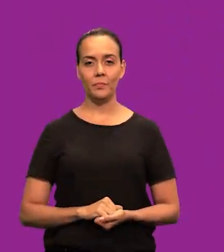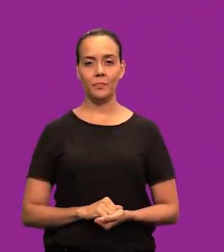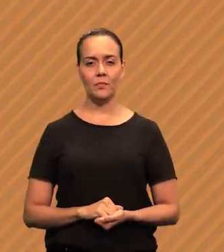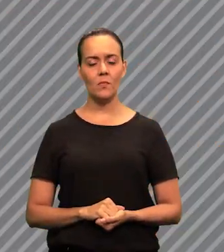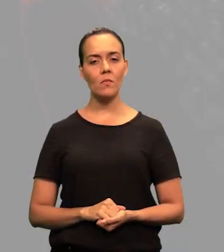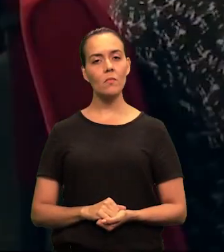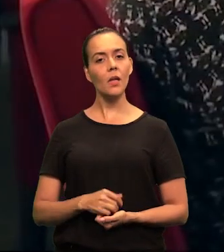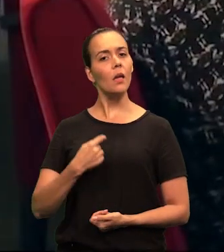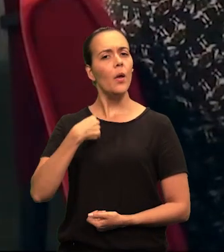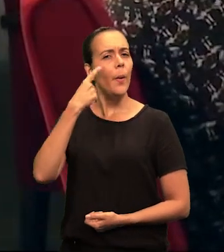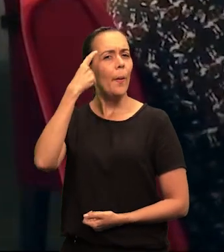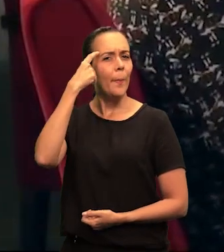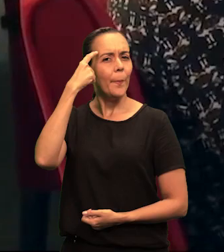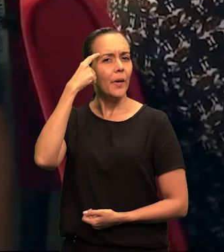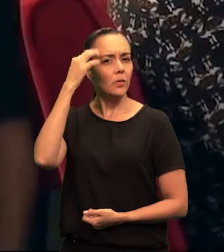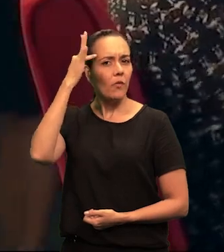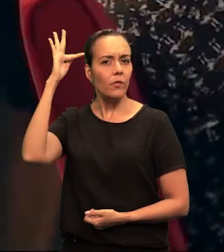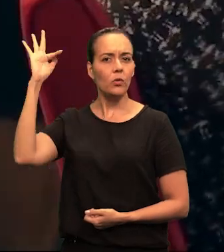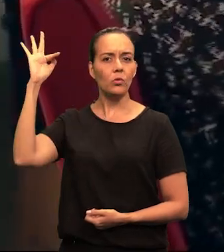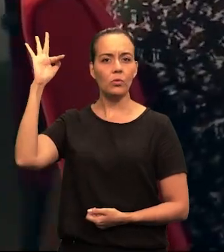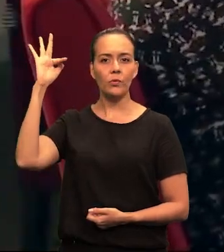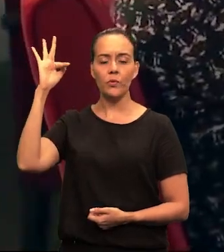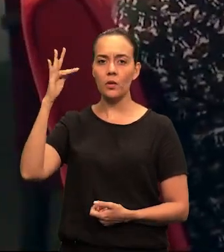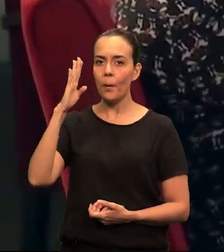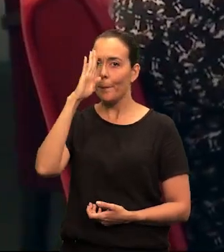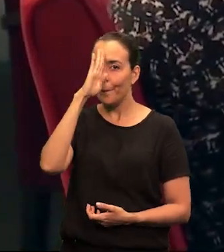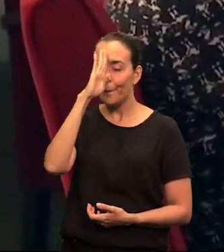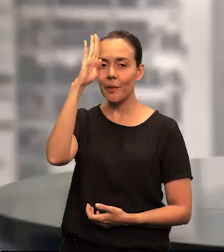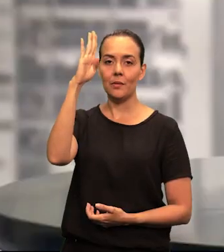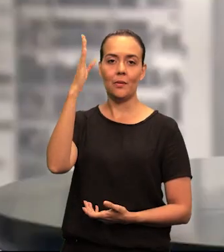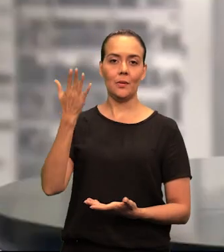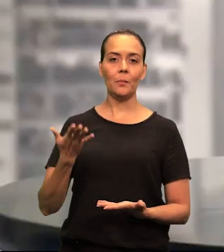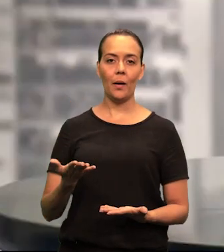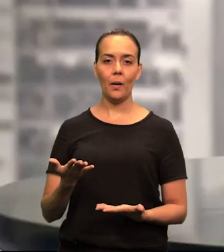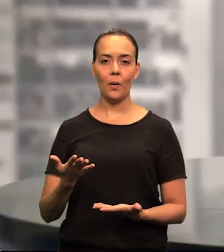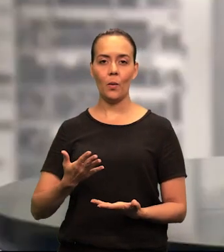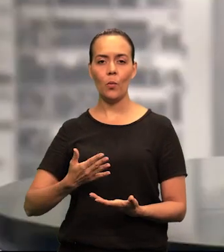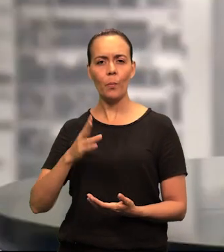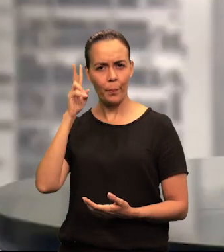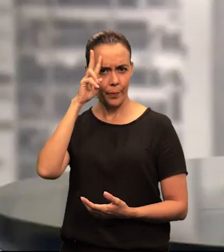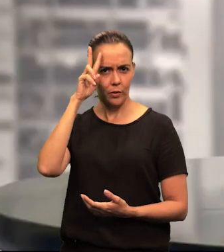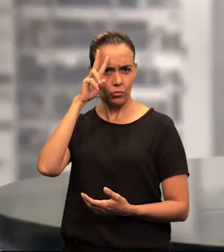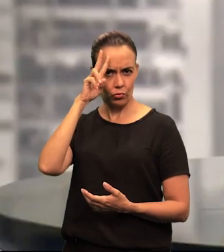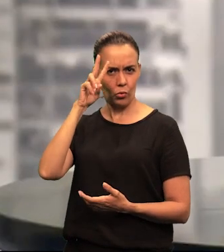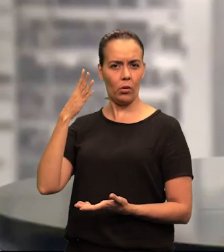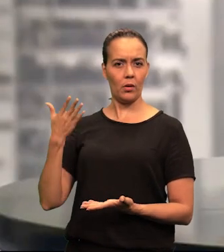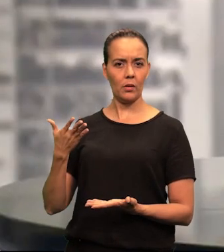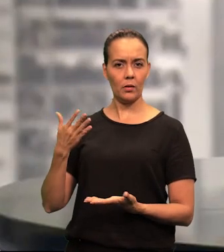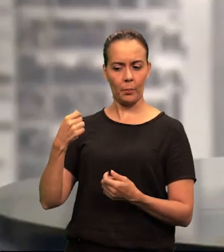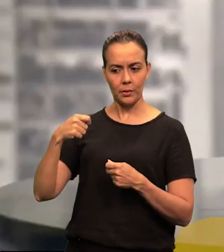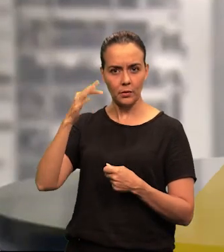[Margareth Rago] Eu penso que a filosofia é fundamental para a história,